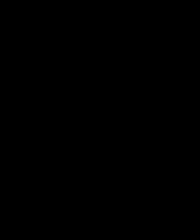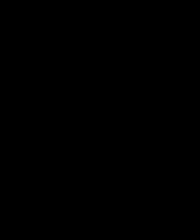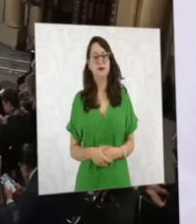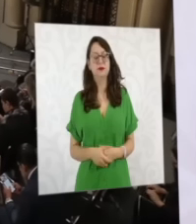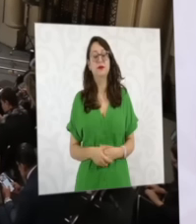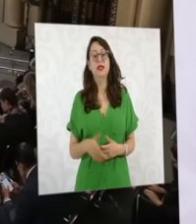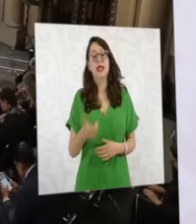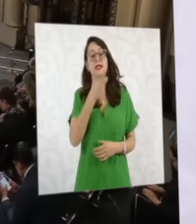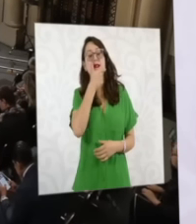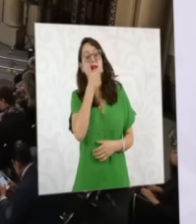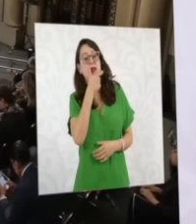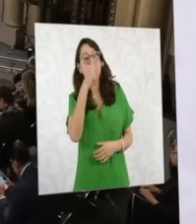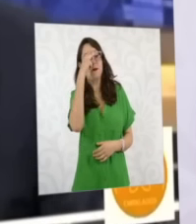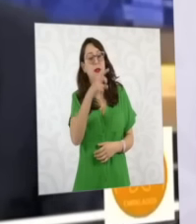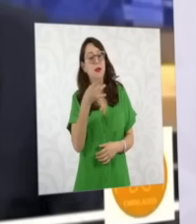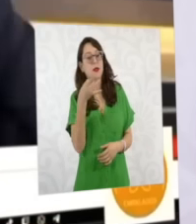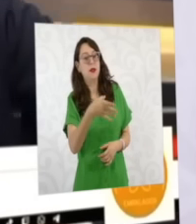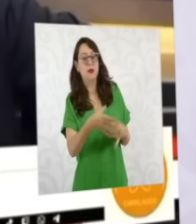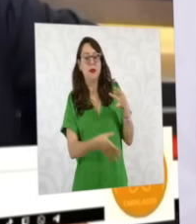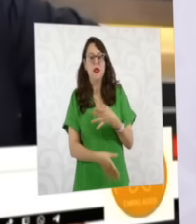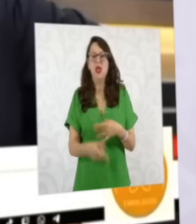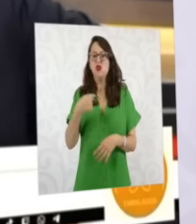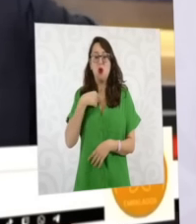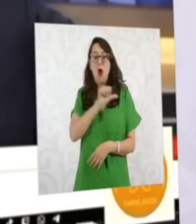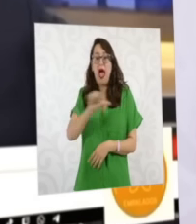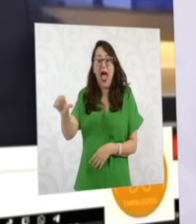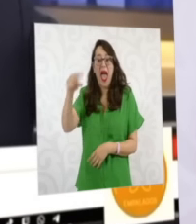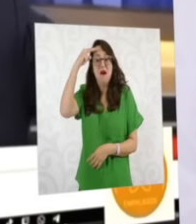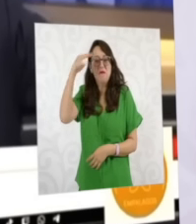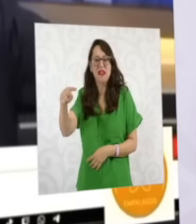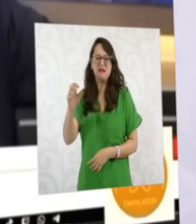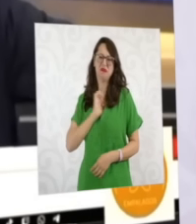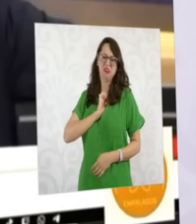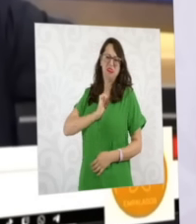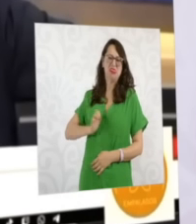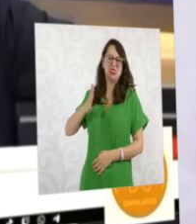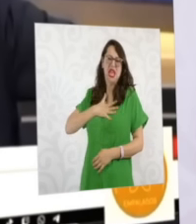[música] Yo quería quedar en la Detesto a los mexicanos, los detesto con mi alma. El [música] ahorita ese